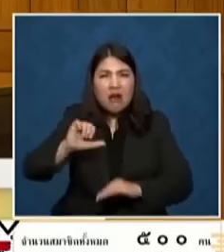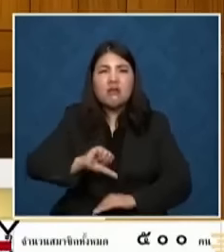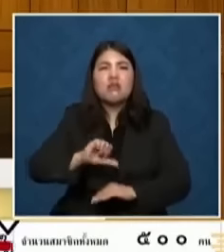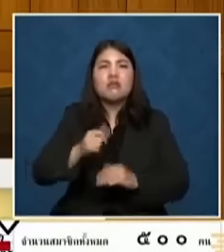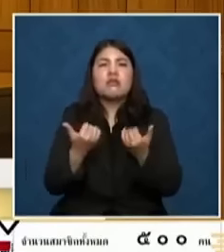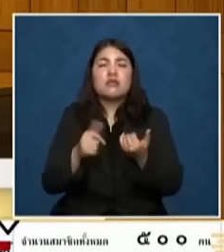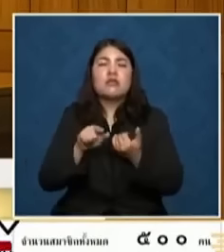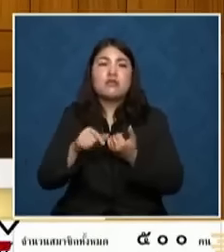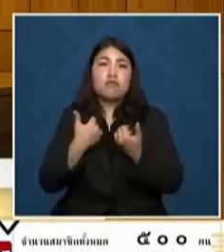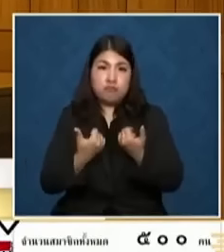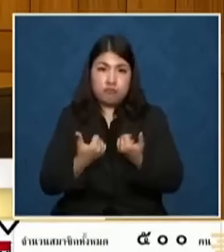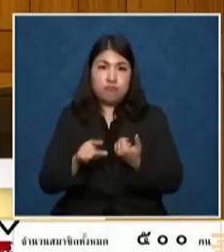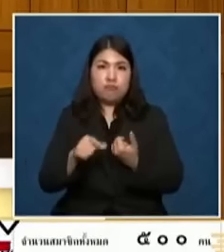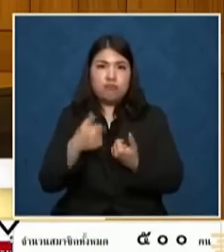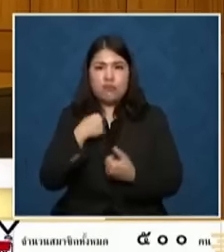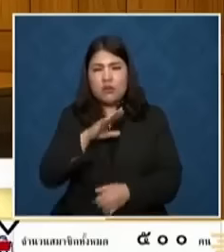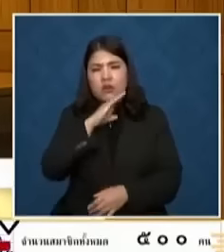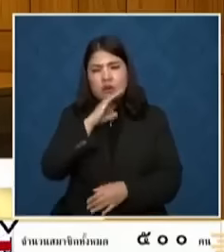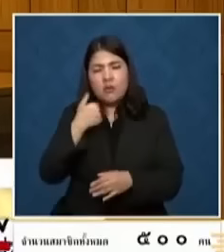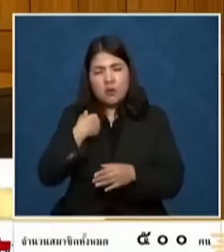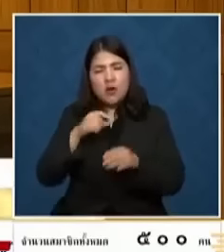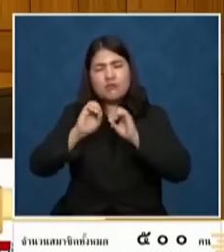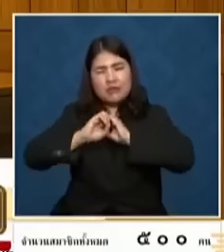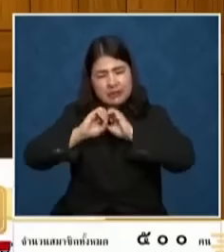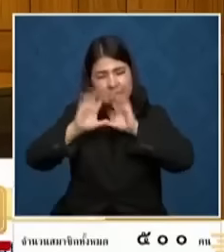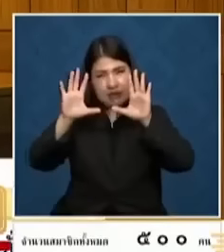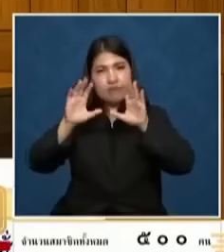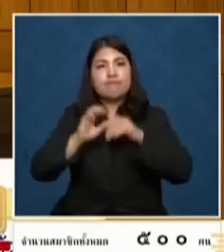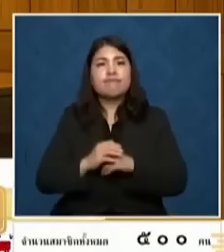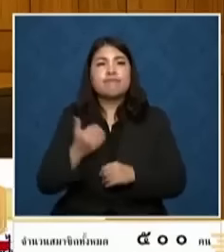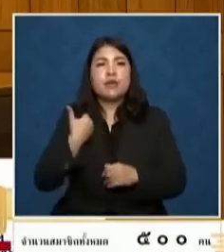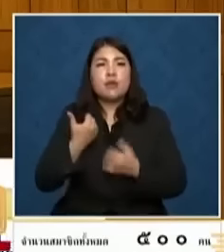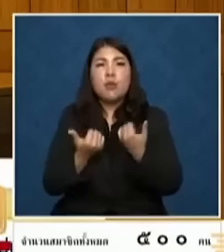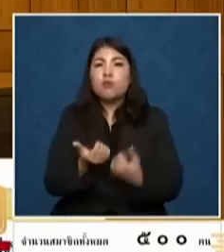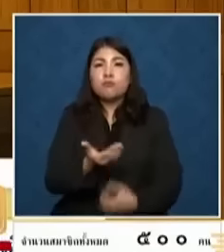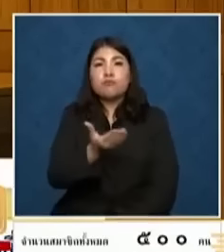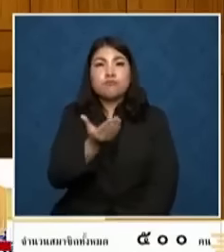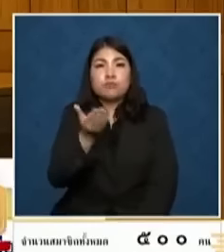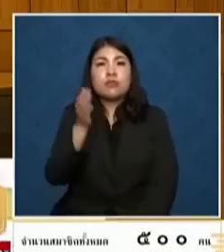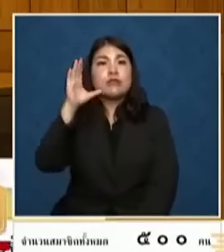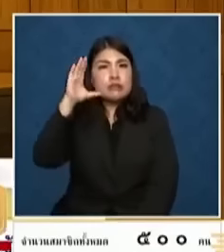เศรษฐาหาช่องชิ่งโยนไปที่รัฐบาลประยุทธ์ ทันทีว่าทักษิณมาตั้งแต่สมัยรัฐบาล